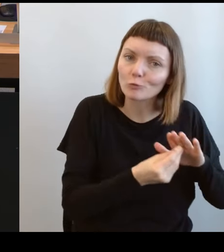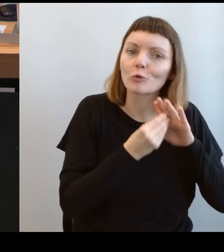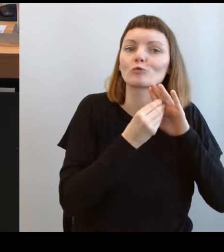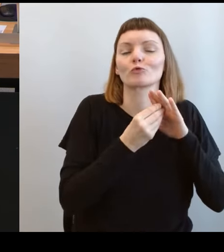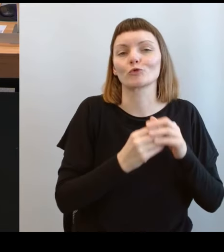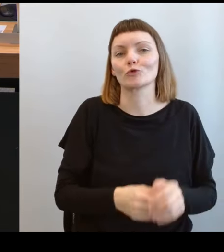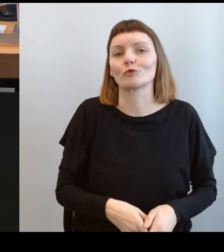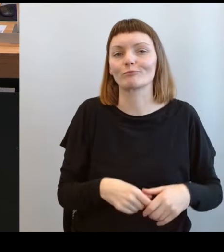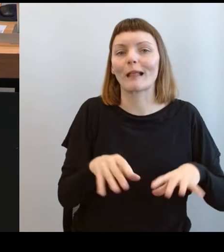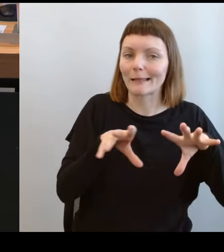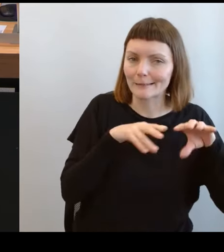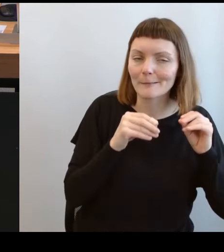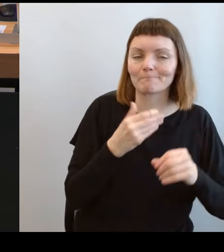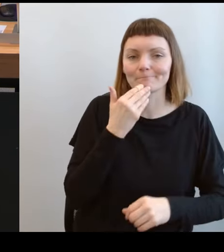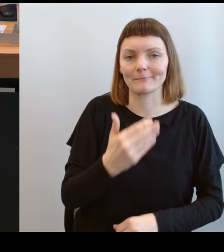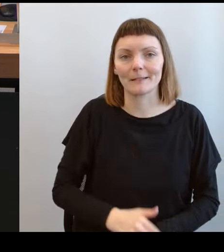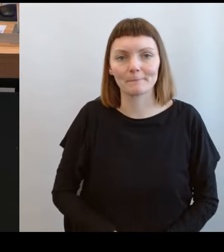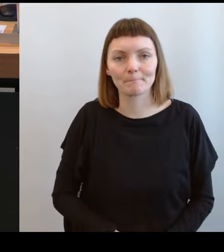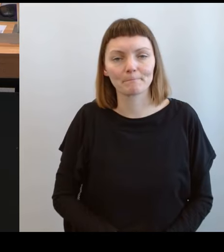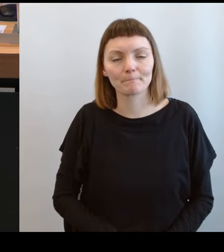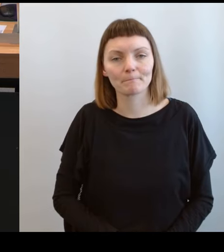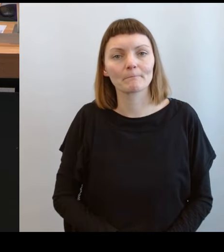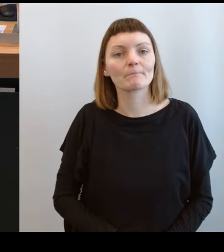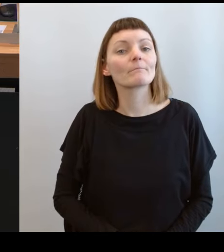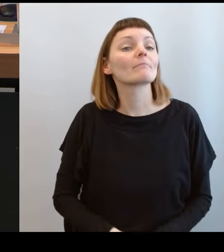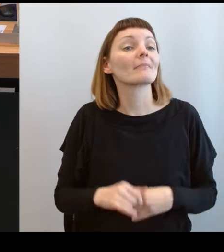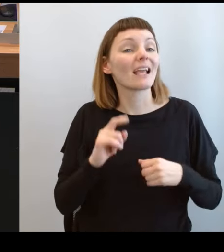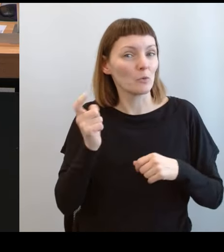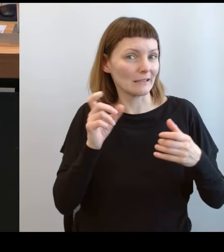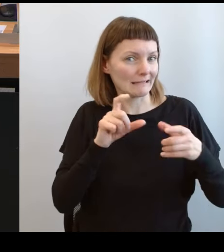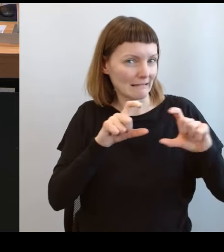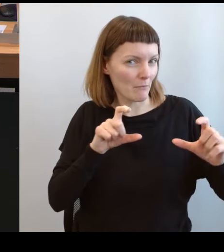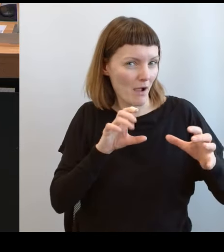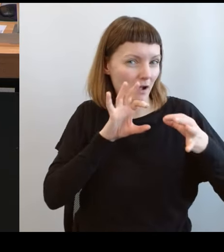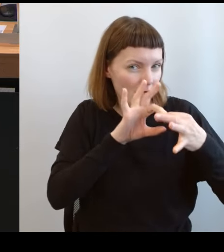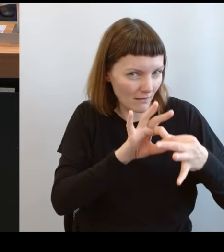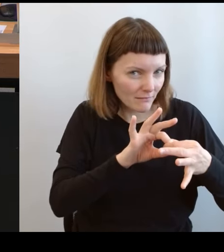sind: Wir haben noch eine ganze Reihe anderer guter Vorschläge, die Sie auch gerne umsetzen dürfen.